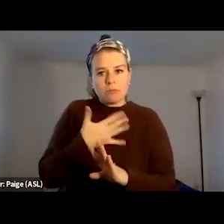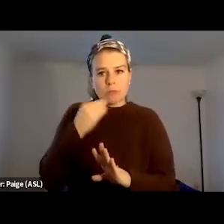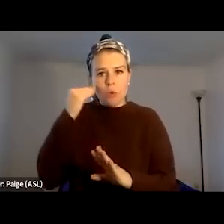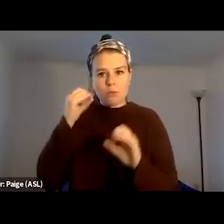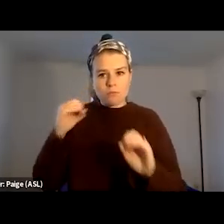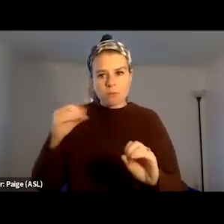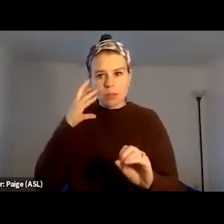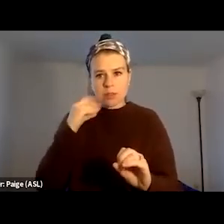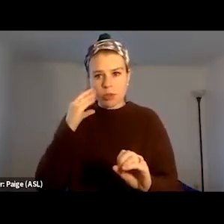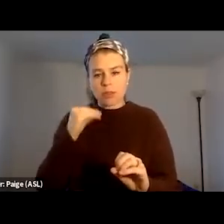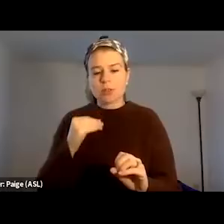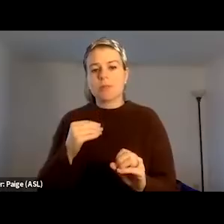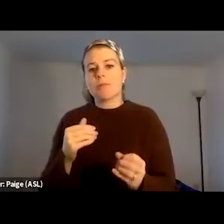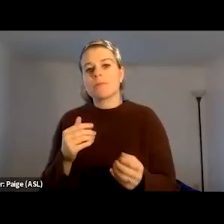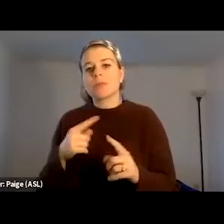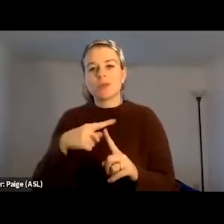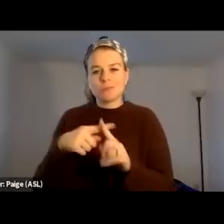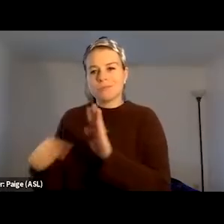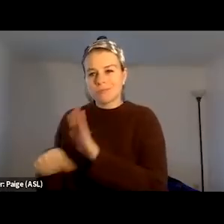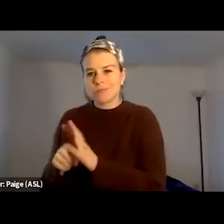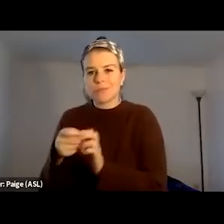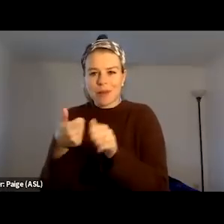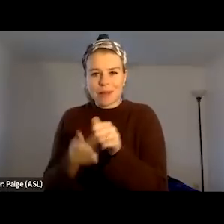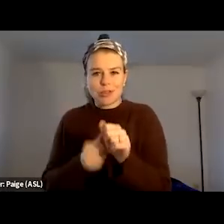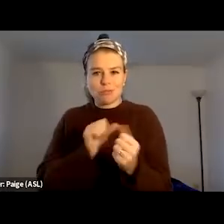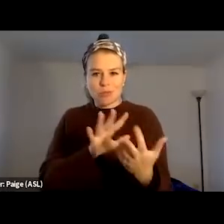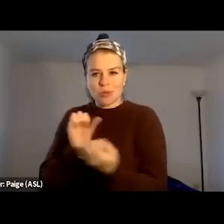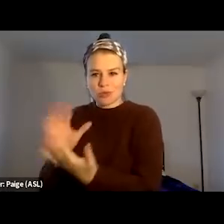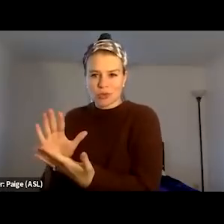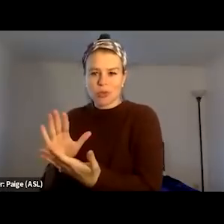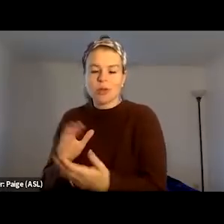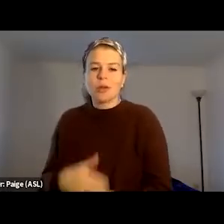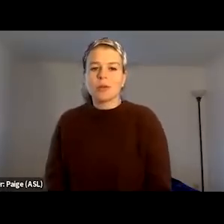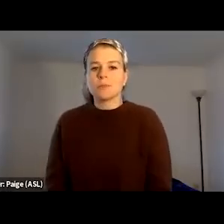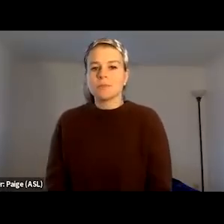Y hay pros y contras en esos modelos. Uno, en los estudios que hemos hecho